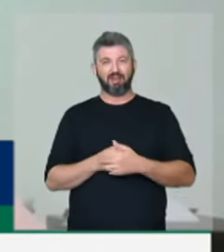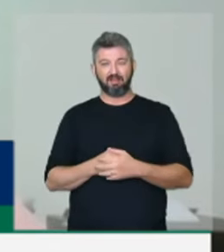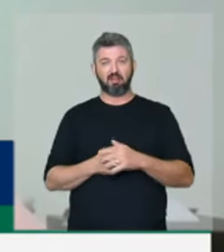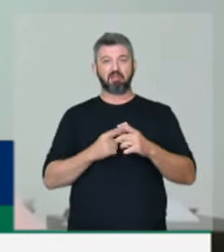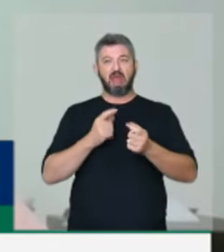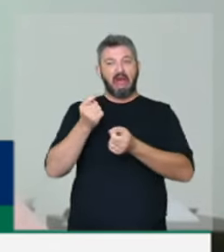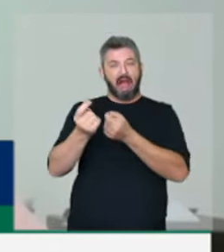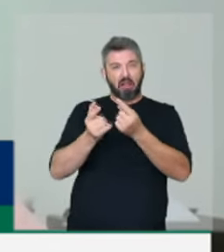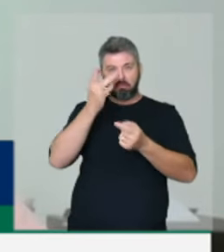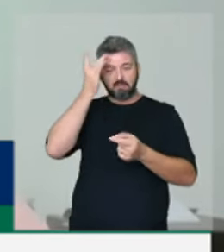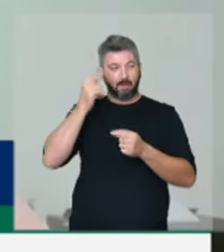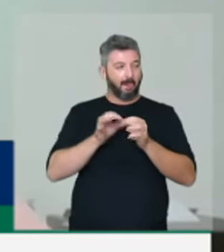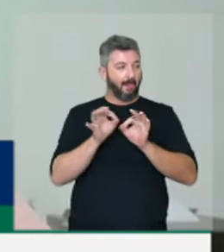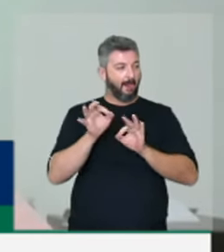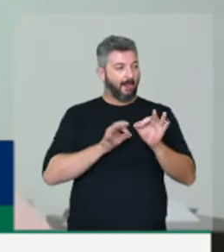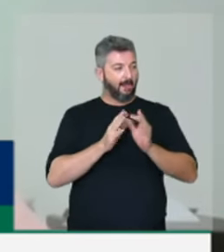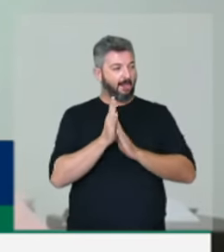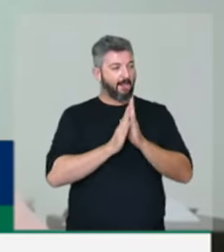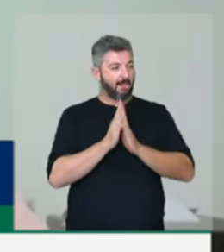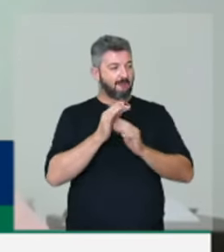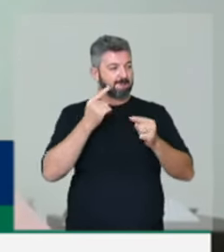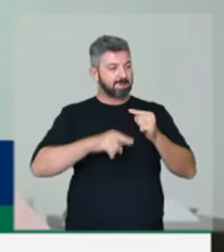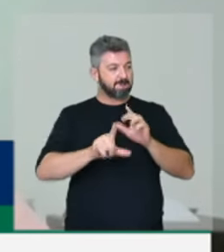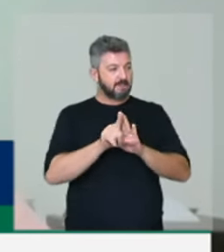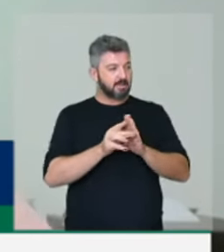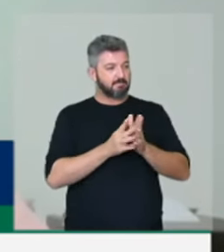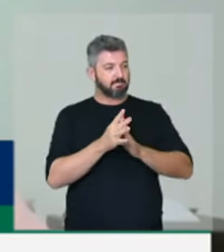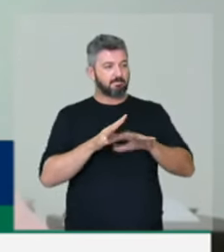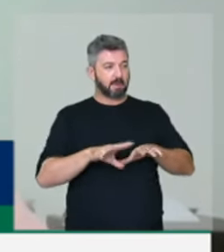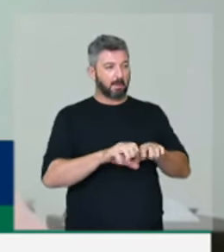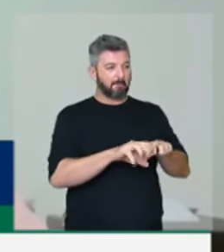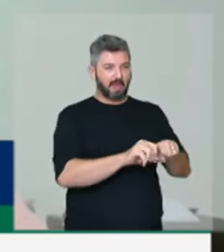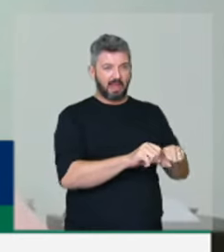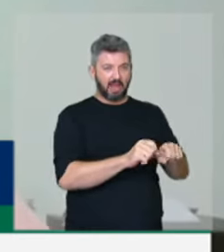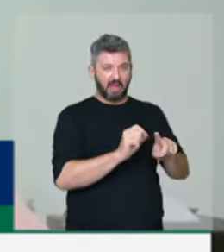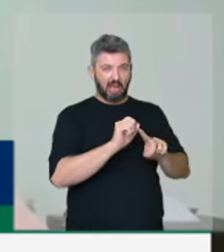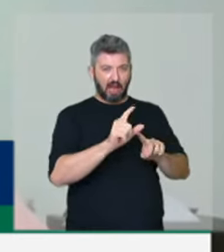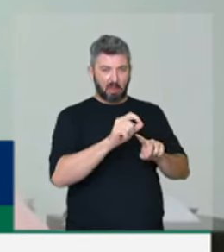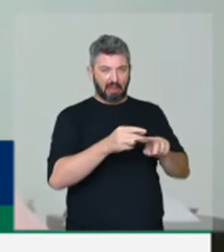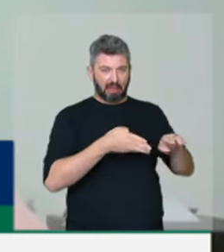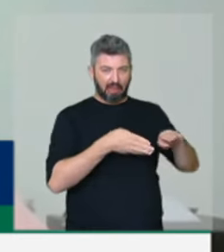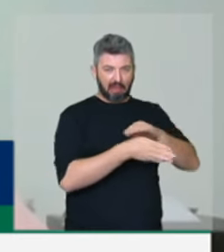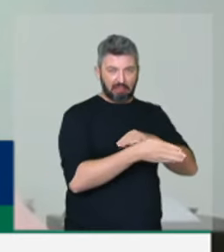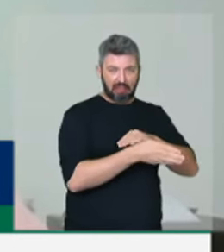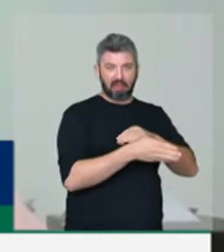QUE QUEREM PLANEJAR A ILEGALIDADE, ARRENDAMENTO, INVASÃO, INCENTIVO É ENTRADA DE PESSOAS EM BUSCA DE OURO, DIAMANTE, DE GARIMPO, QUE ACHA